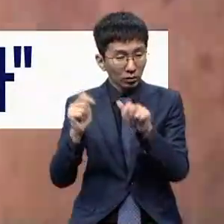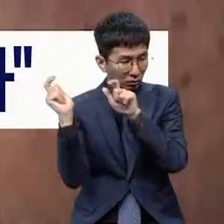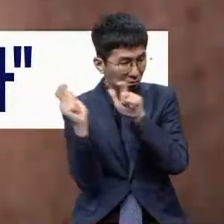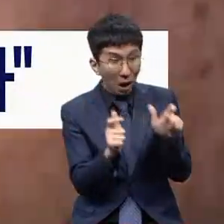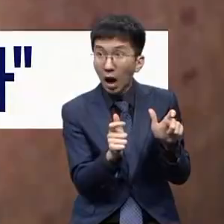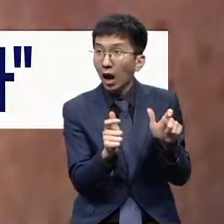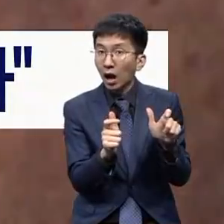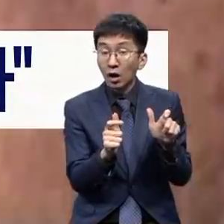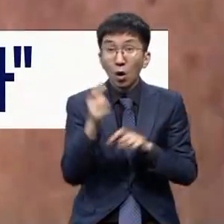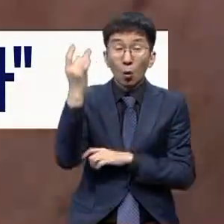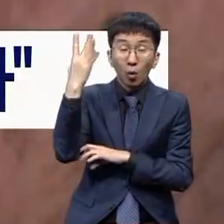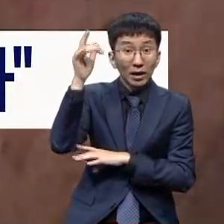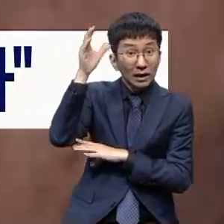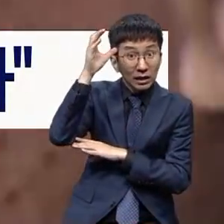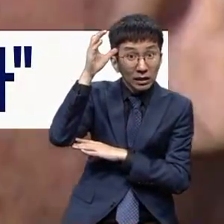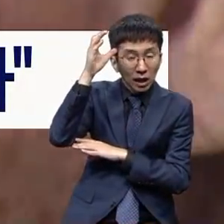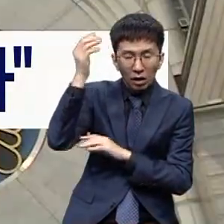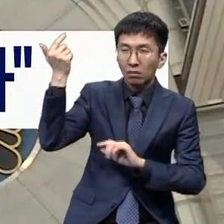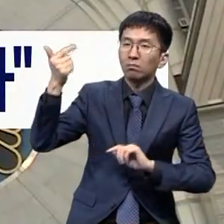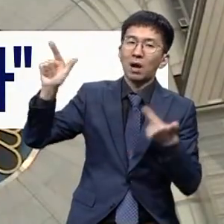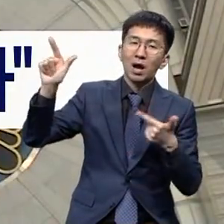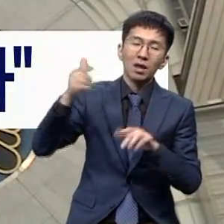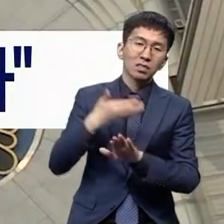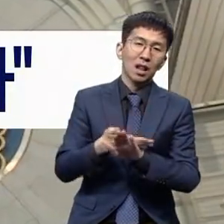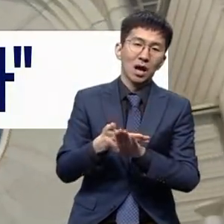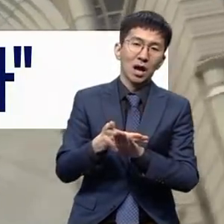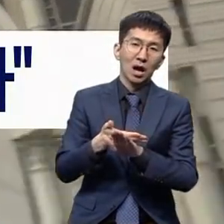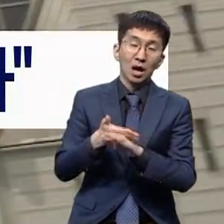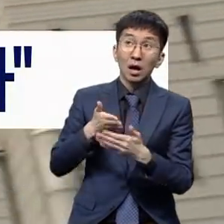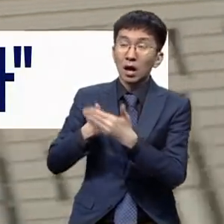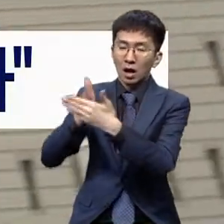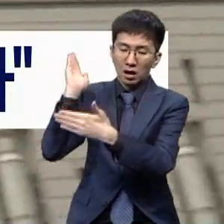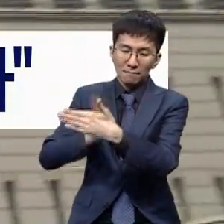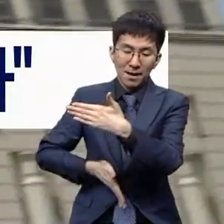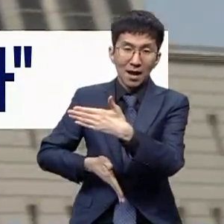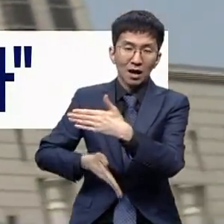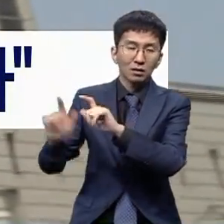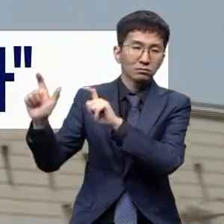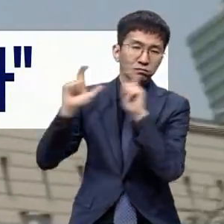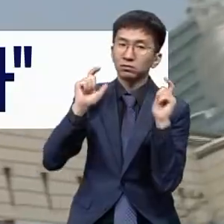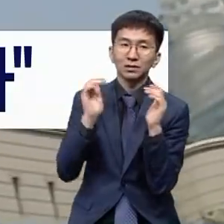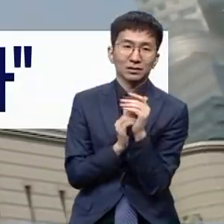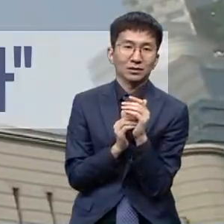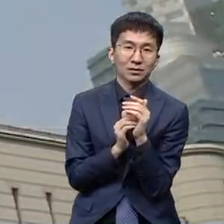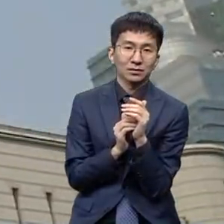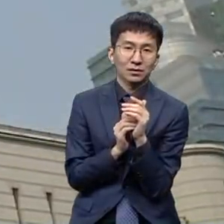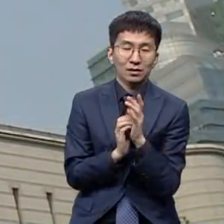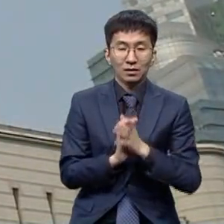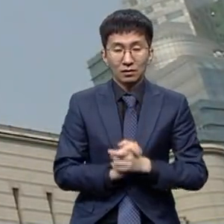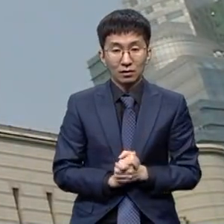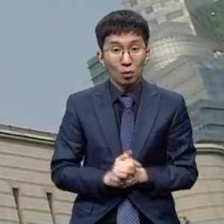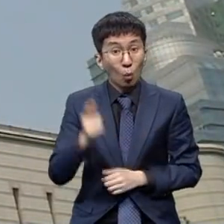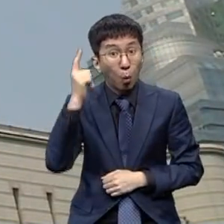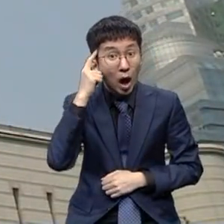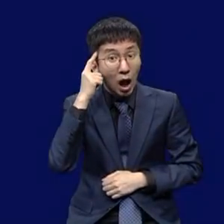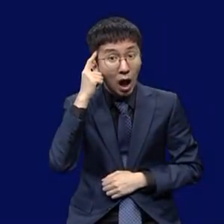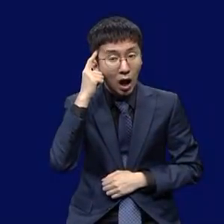승소를 기대했습니다. 그러나 법원은 예상과 달리 각하 판결 즉, 이번 사건이 재판이 대상이 될 수 없다고 결론내렸습니다.